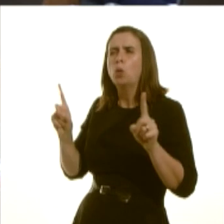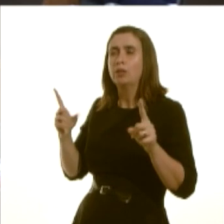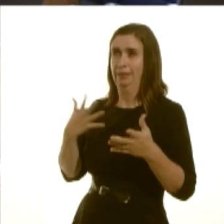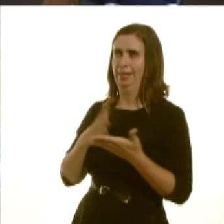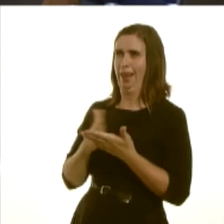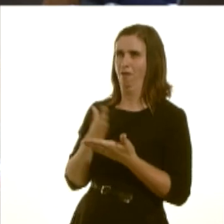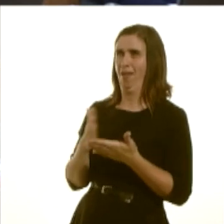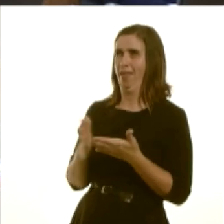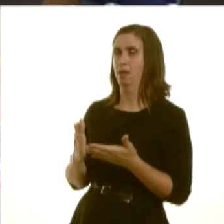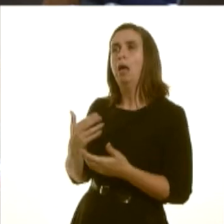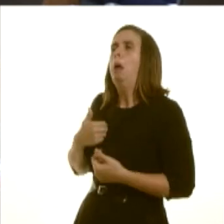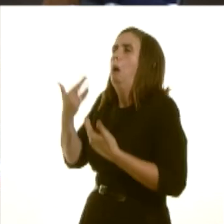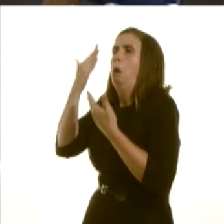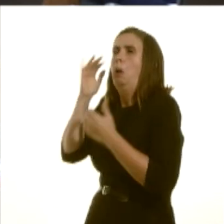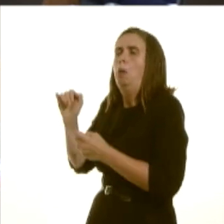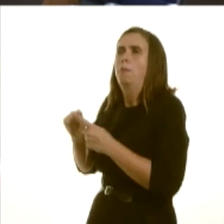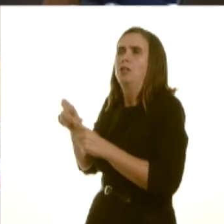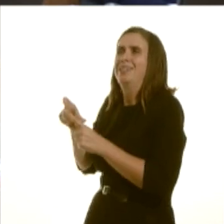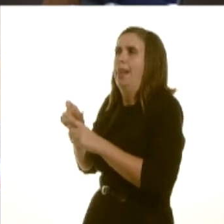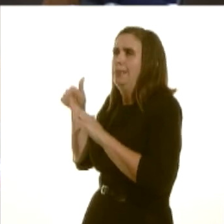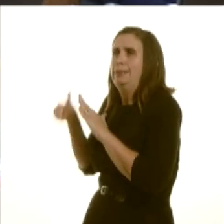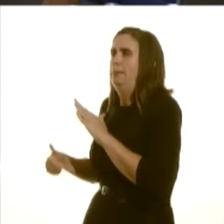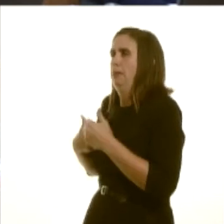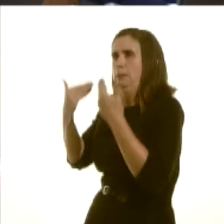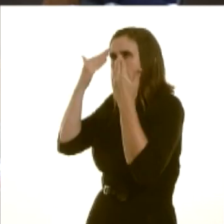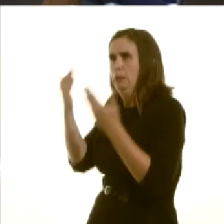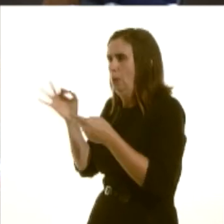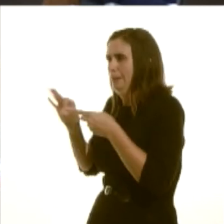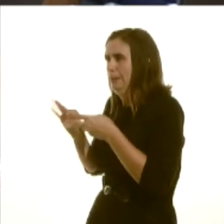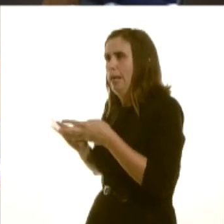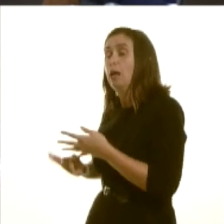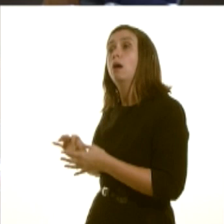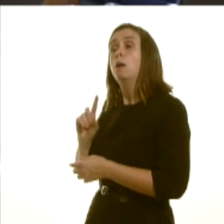ar waith ar hyn o bryd a byddwn yn erfyn i awurdodau lleol ddilyn y rheoliadau hynny